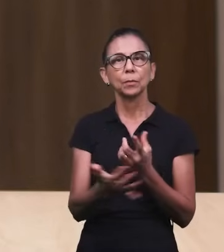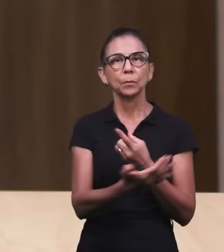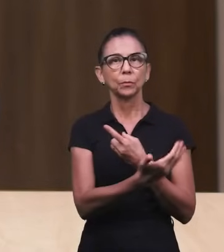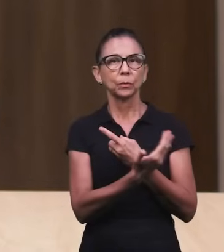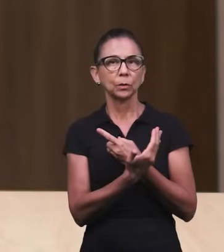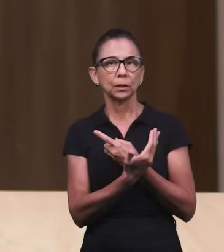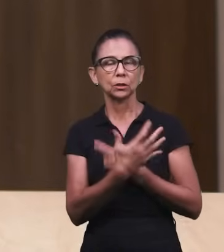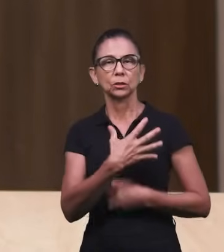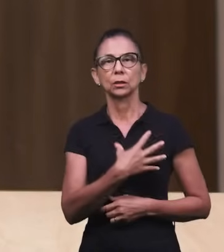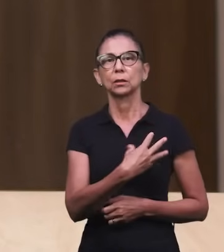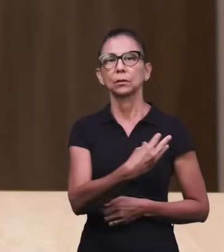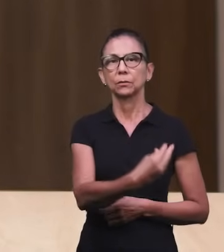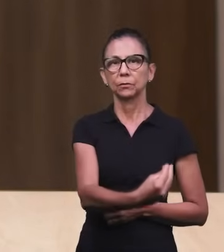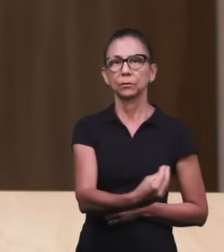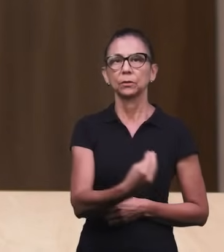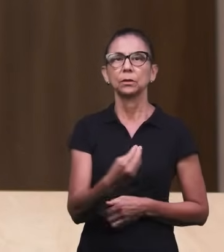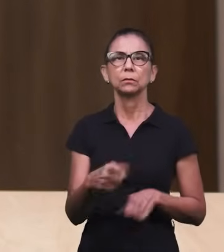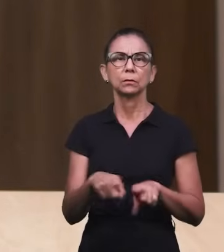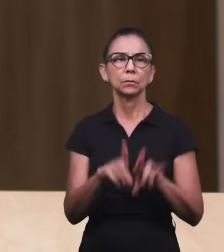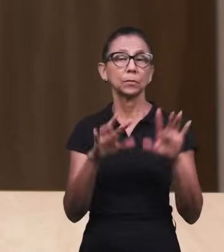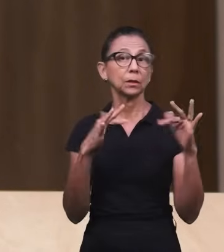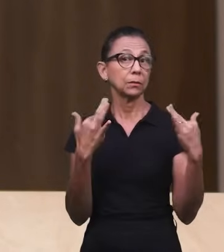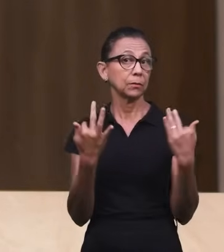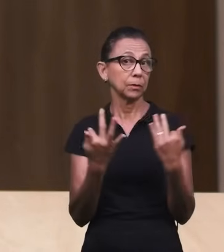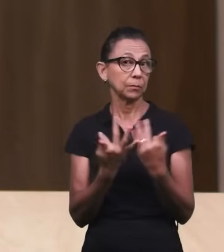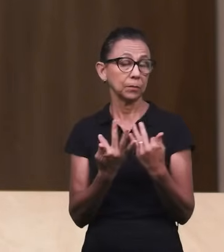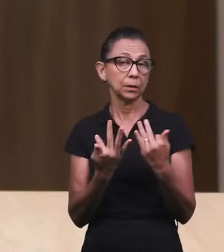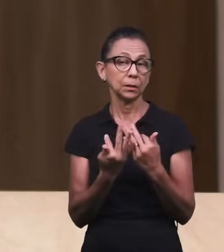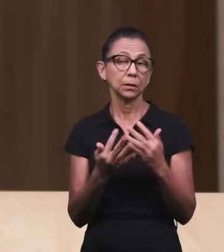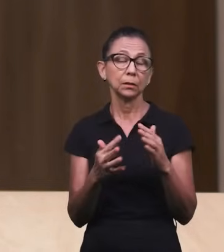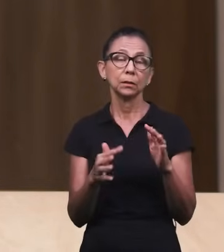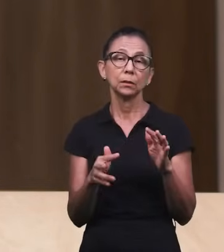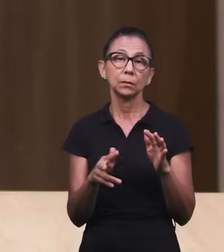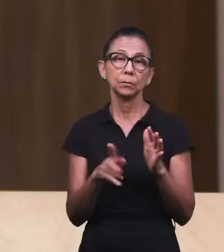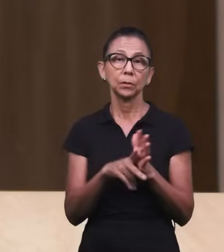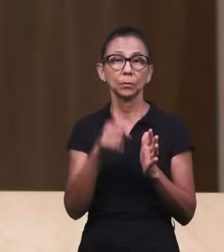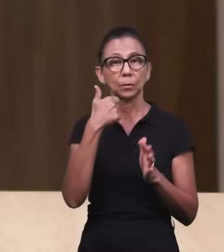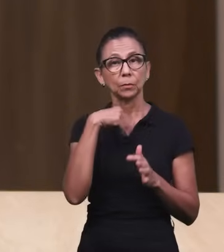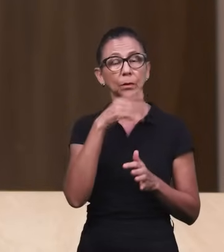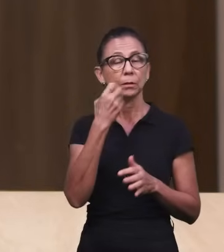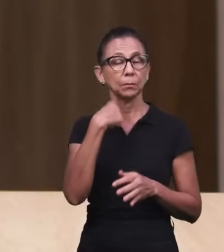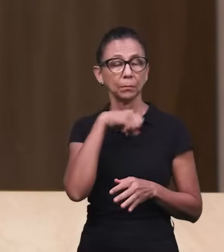proteção para a família para até os próprios pais que se protegem disso também e nós vamos destacar